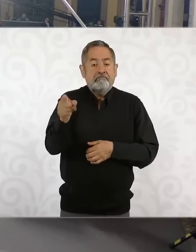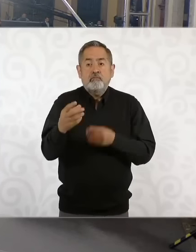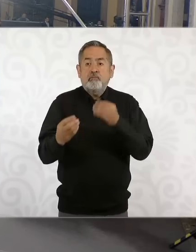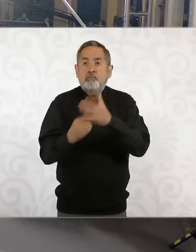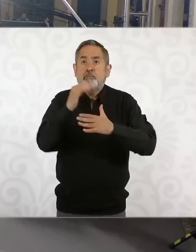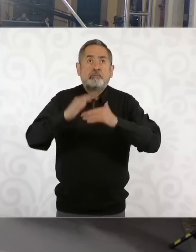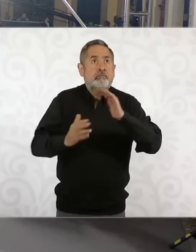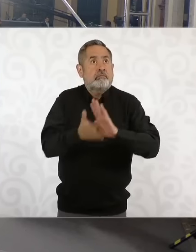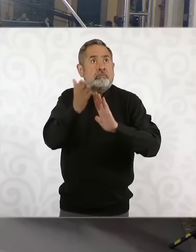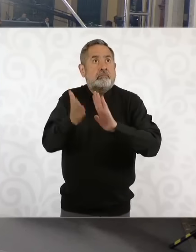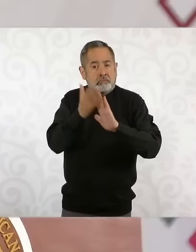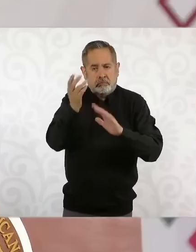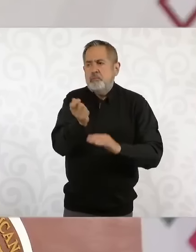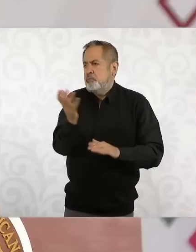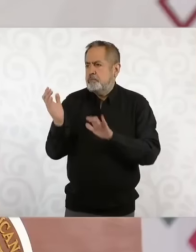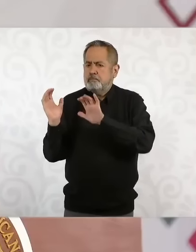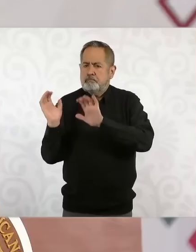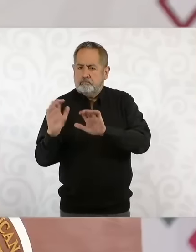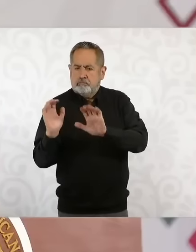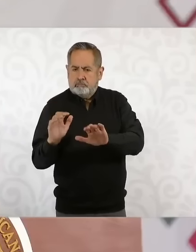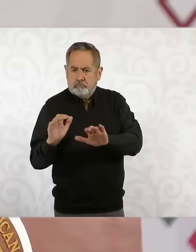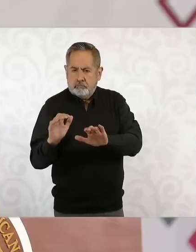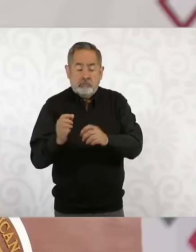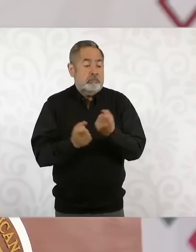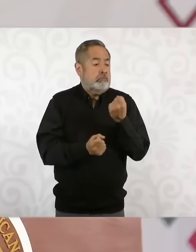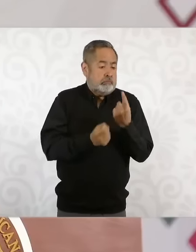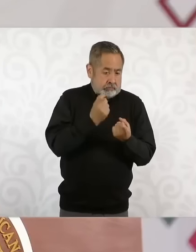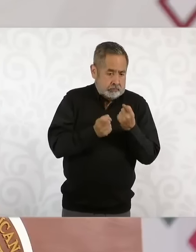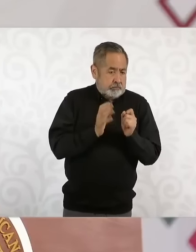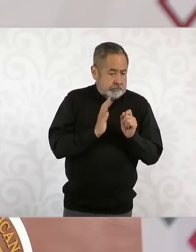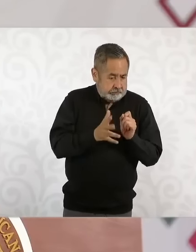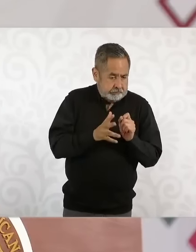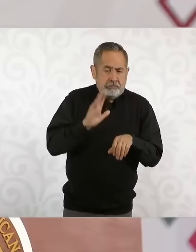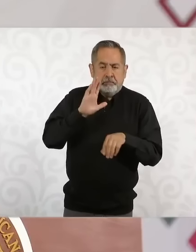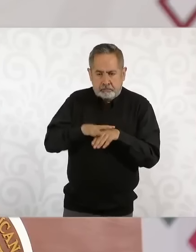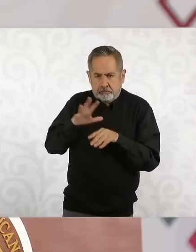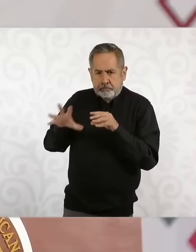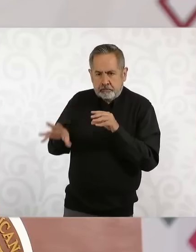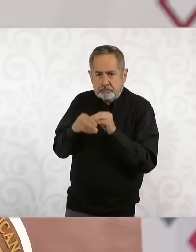contrataciones, aunque en algunos casos hay personal que ya está y se agrega, continúa,